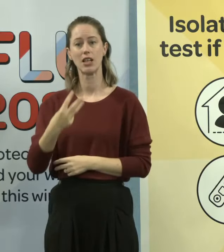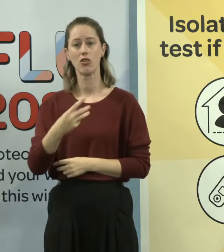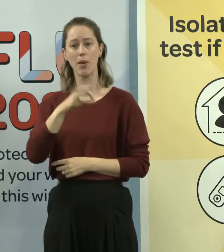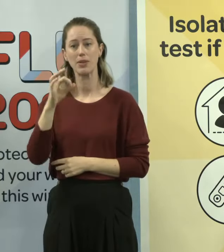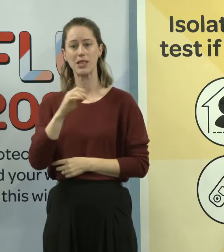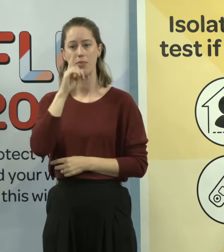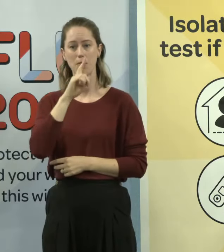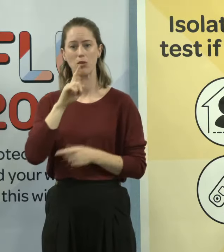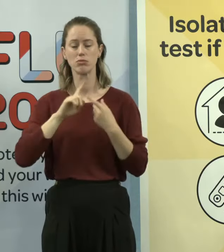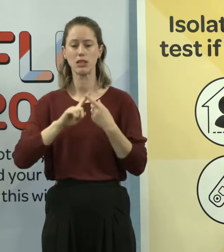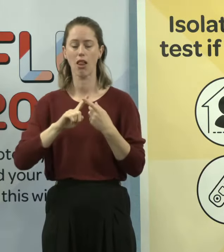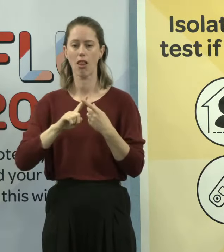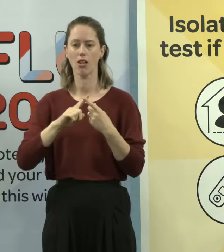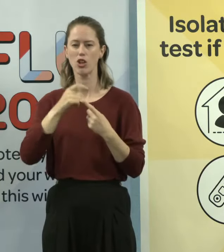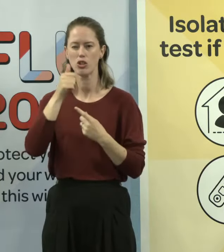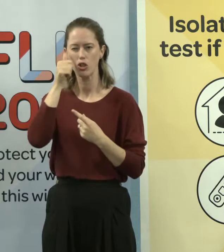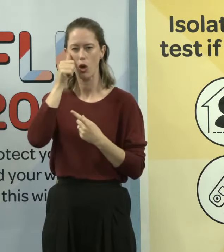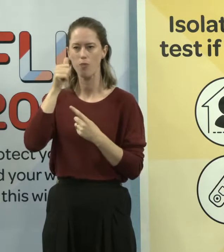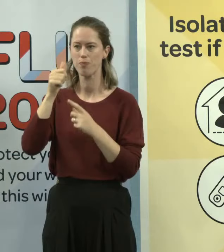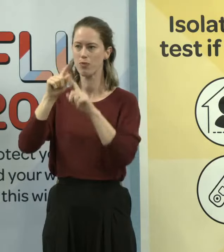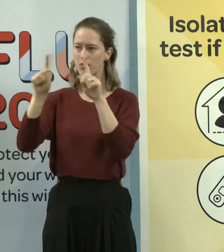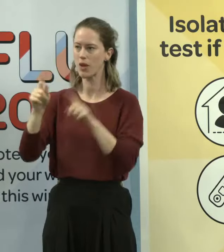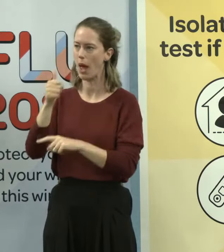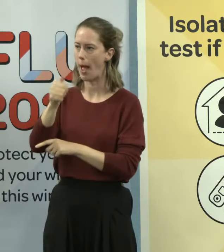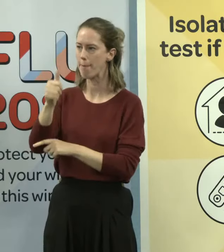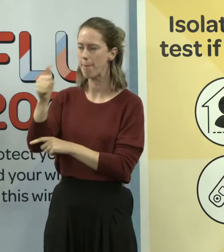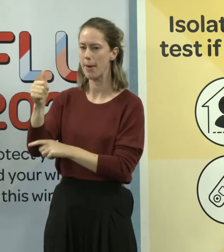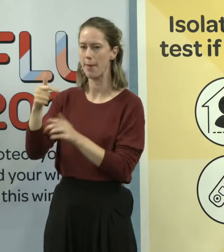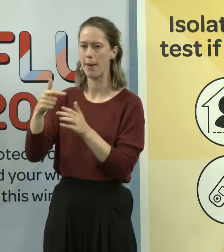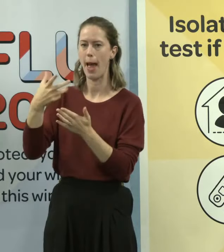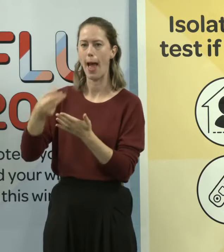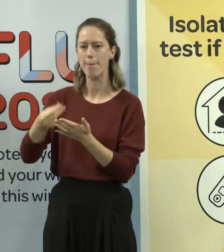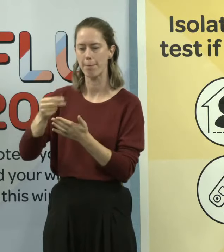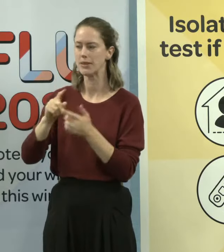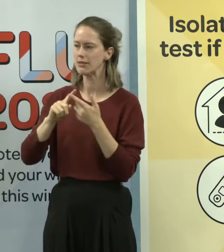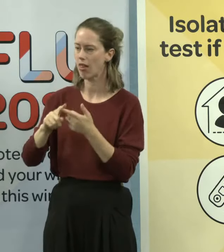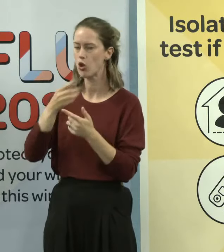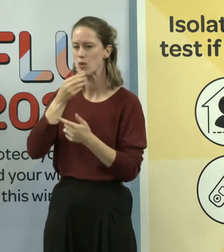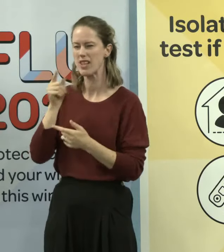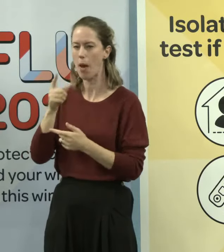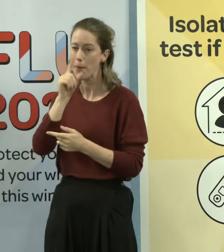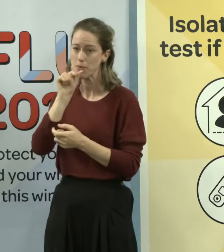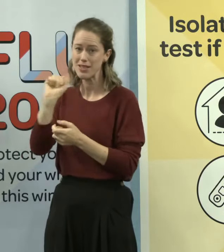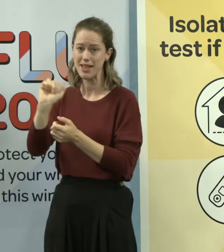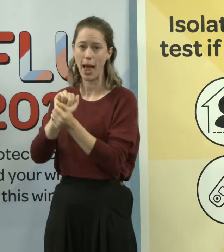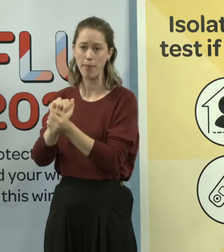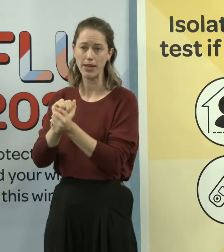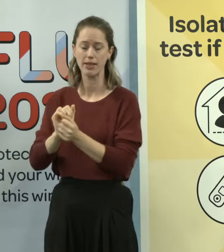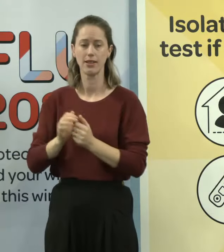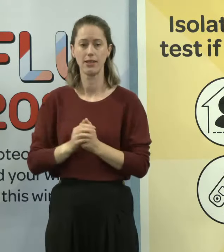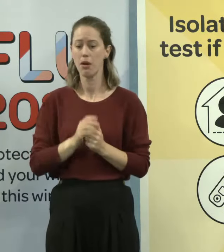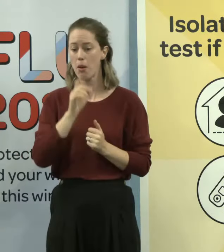ahakoa i nga waahi kua kore e hiahiatia ana. Ahakoa e 63% o